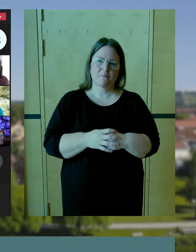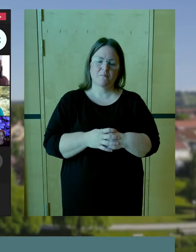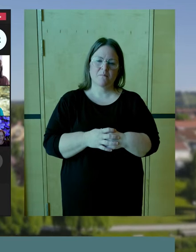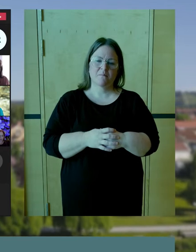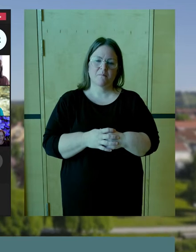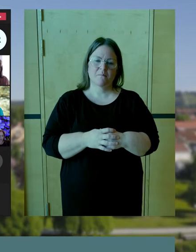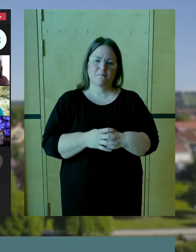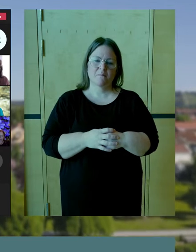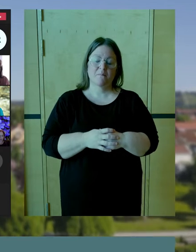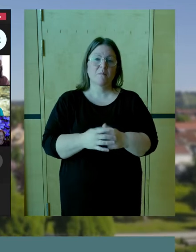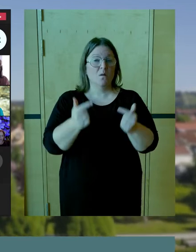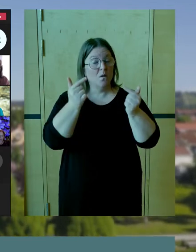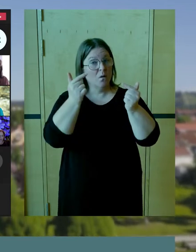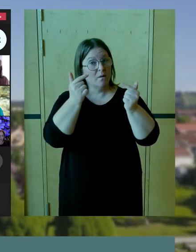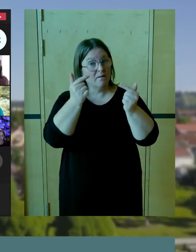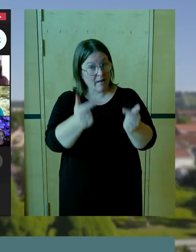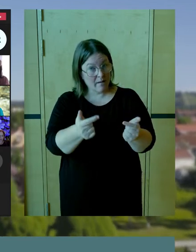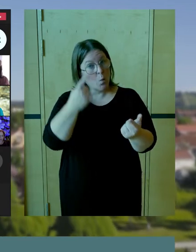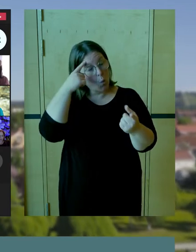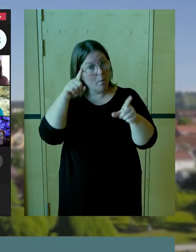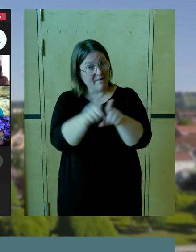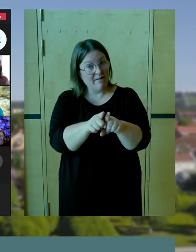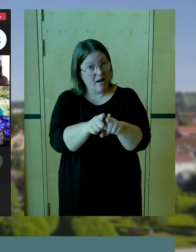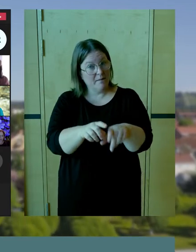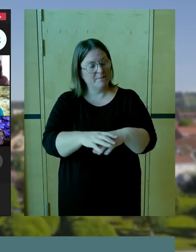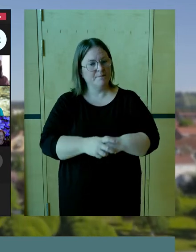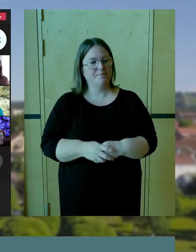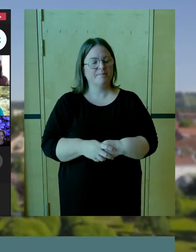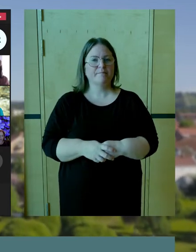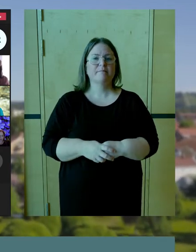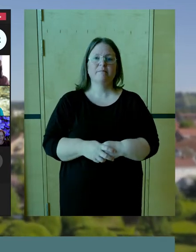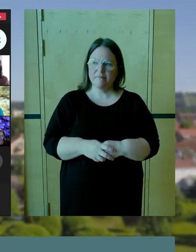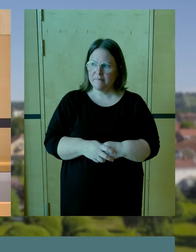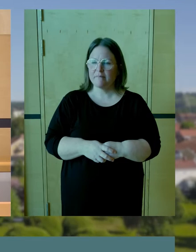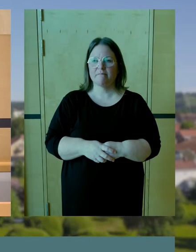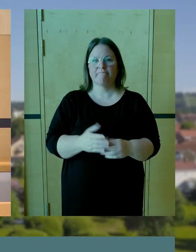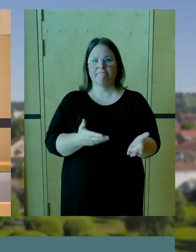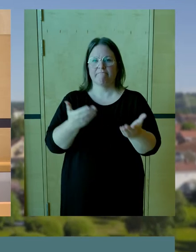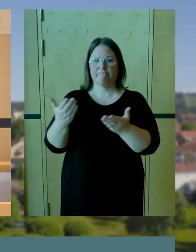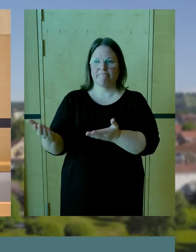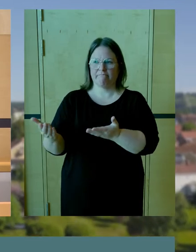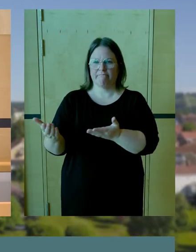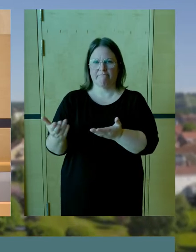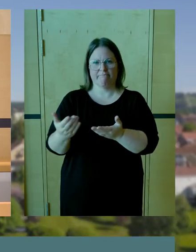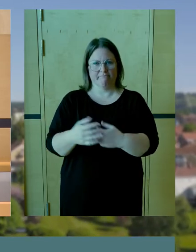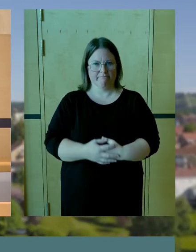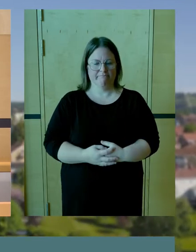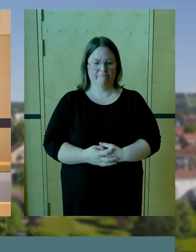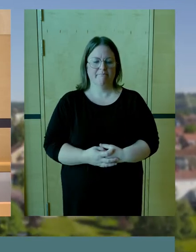Tack på ifall Kristina Engström liberalerna direkt Andreas löwenhöök Varsågod